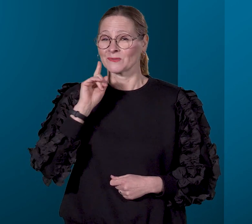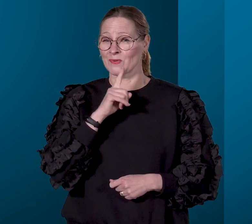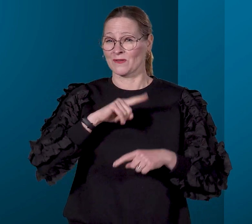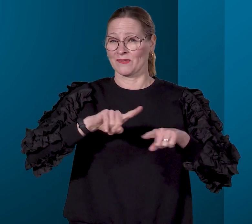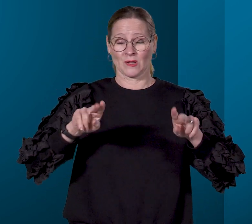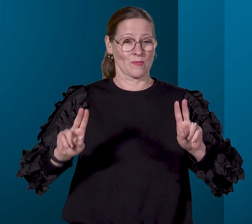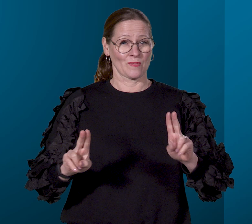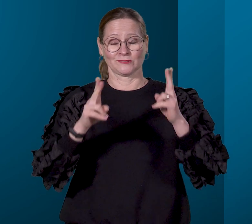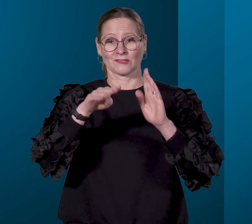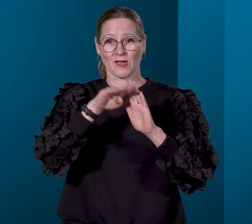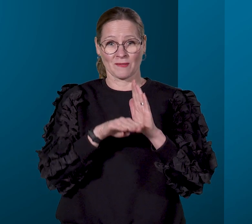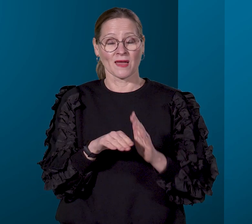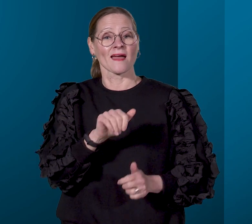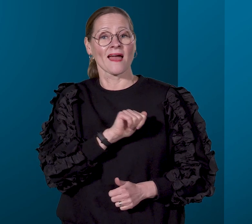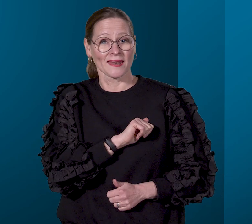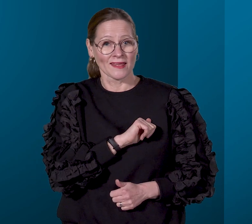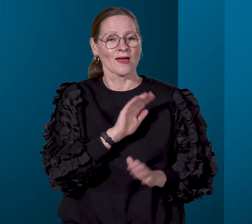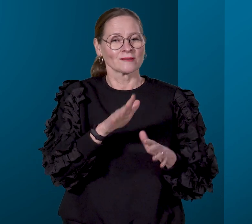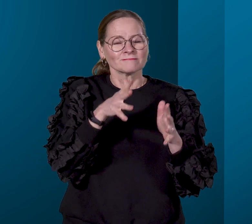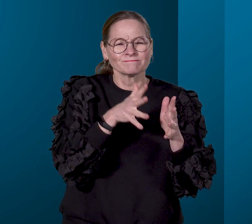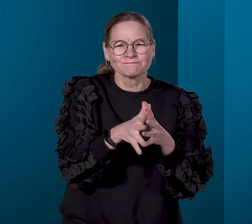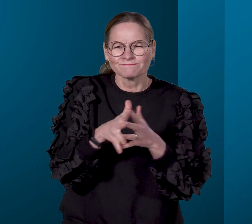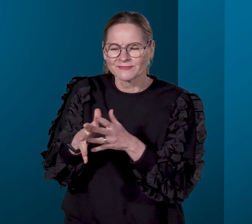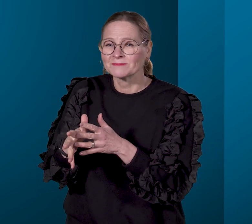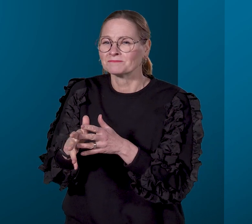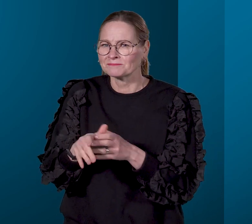Anne kävi ottamassa asiasta selvää Kuurojen Videon uudessa ohjelmassa, -